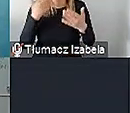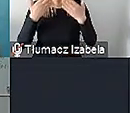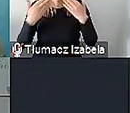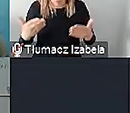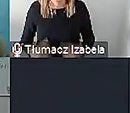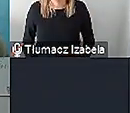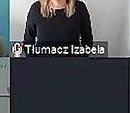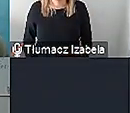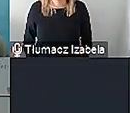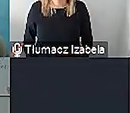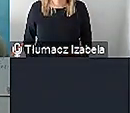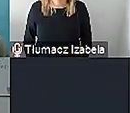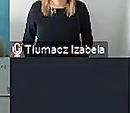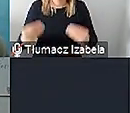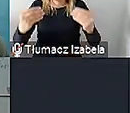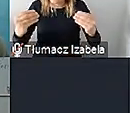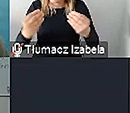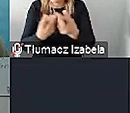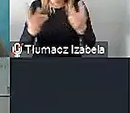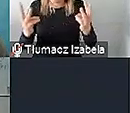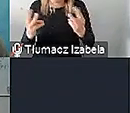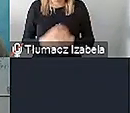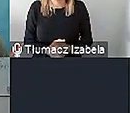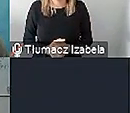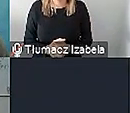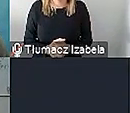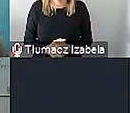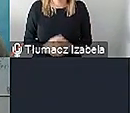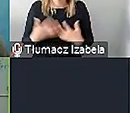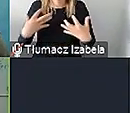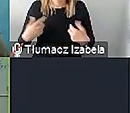bardzo podziękować za to wspaniałe webinarium. Chciałam też powiedzieć,